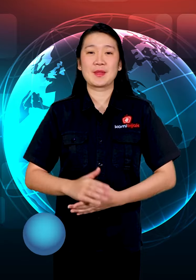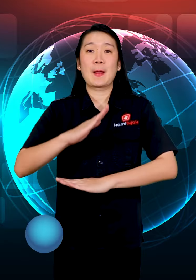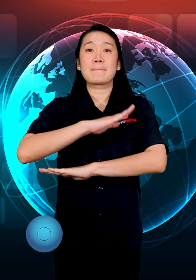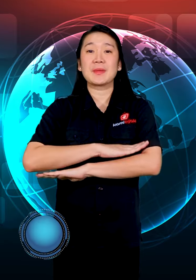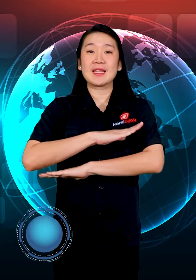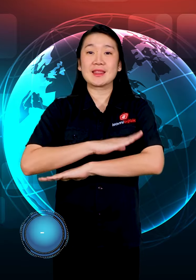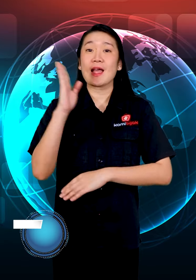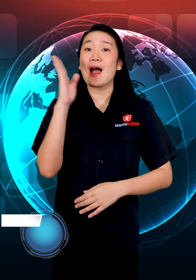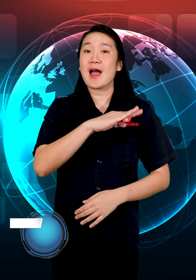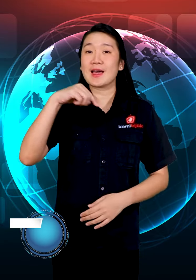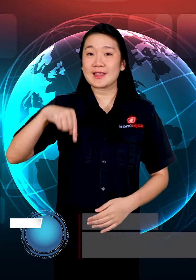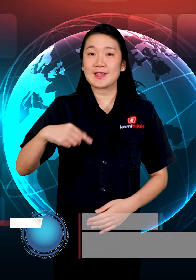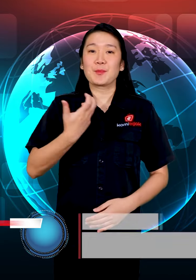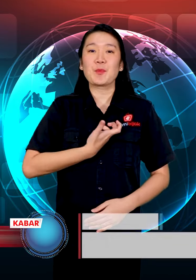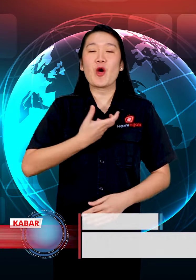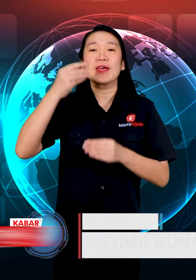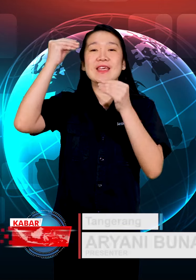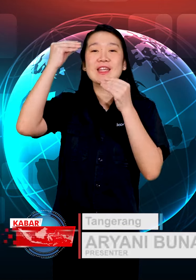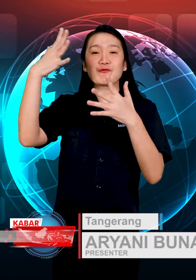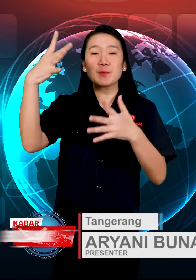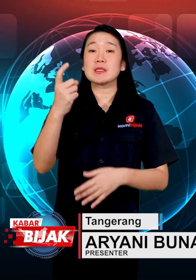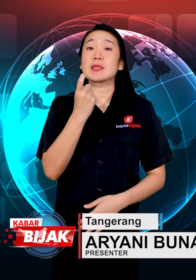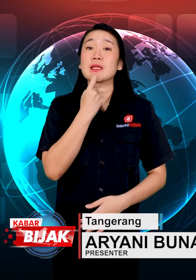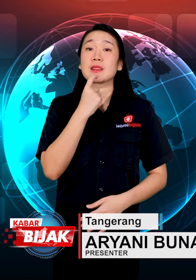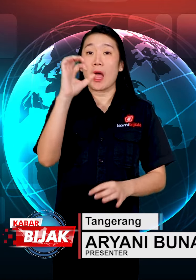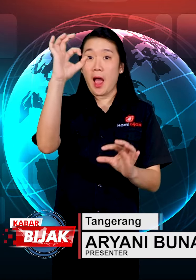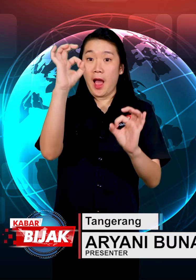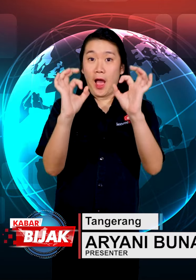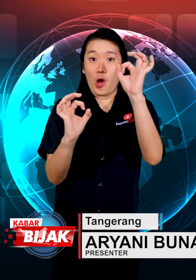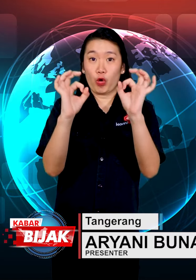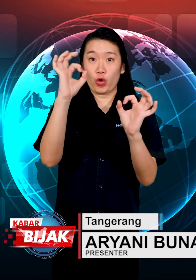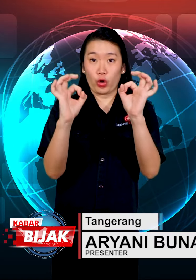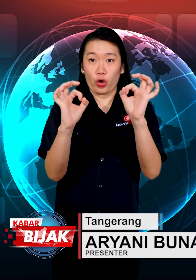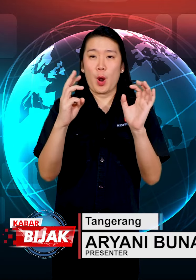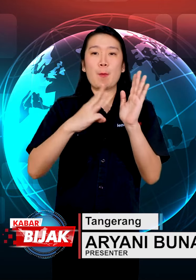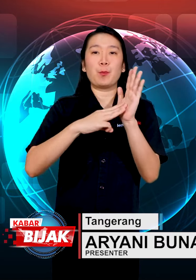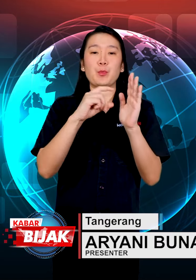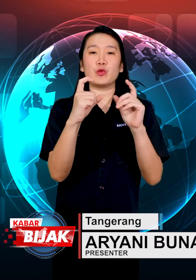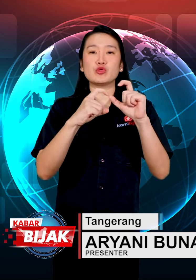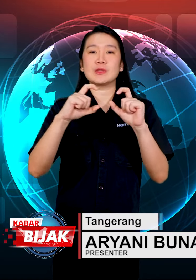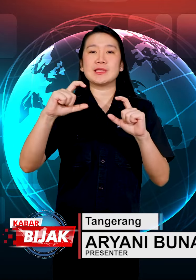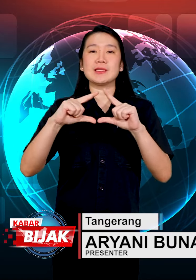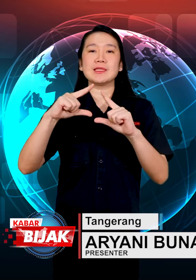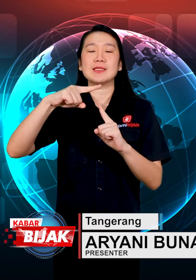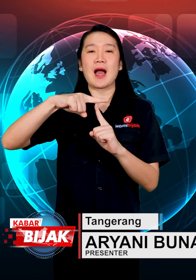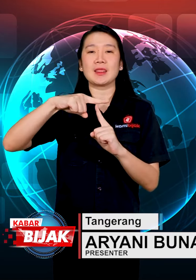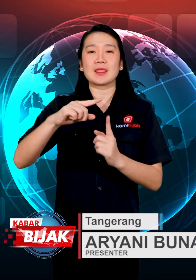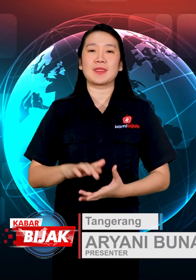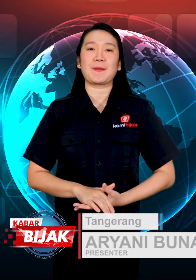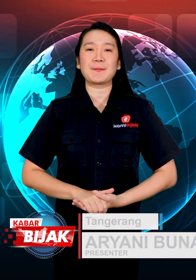Berita hari ini, saya mau menyampaikan tentang anggur muscat.